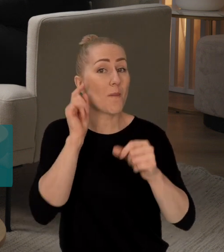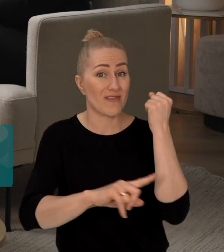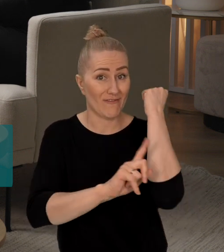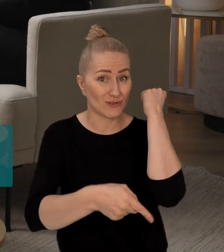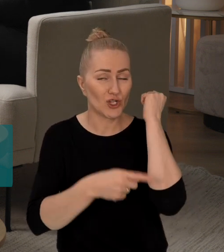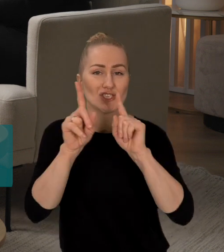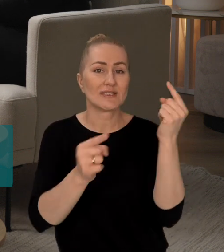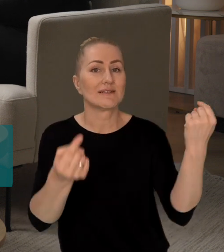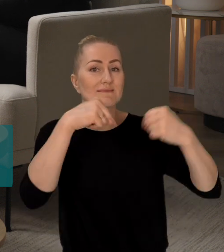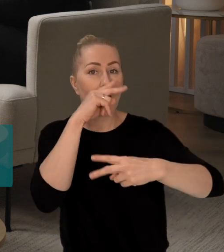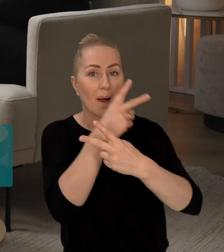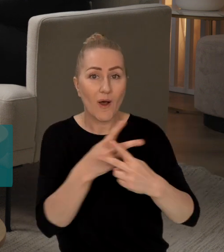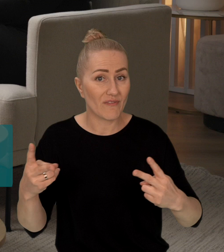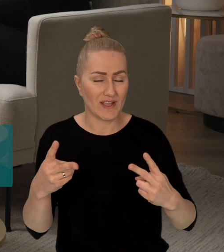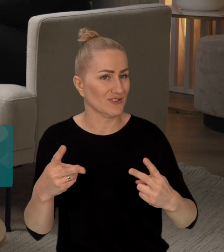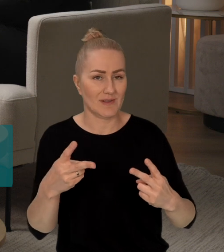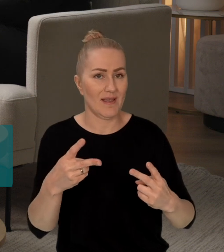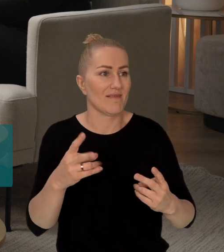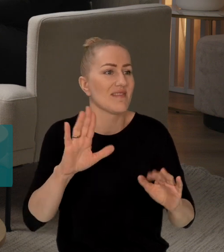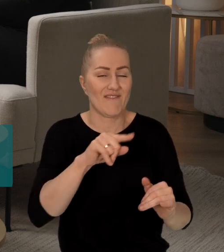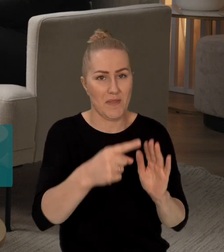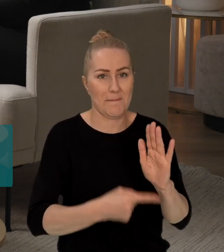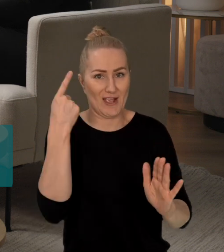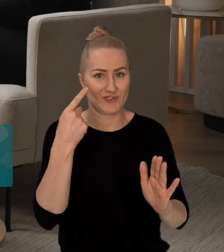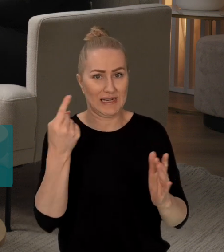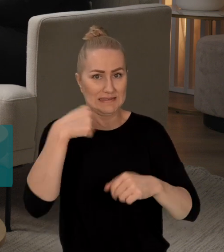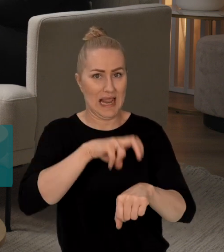nas dopiero pierwszy raz w życiu, u ginekologa, będąc właśnie w ciąży.